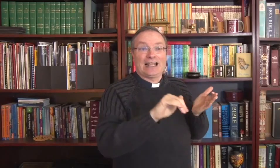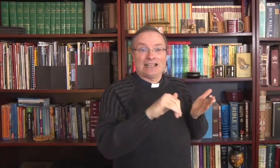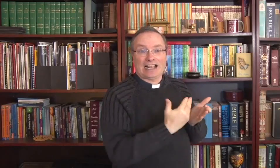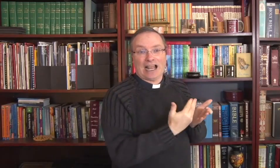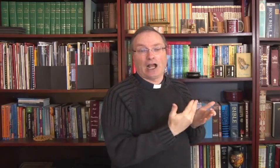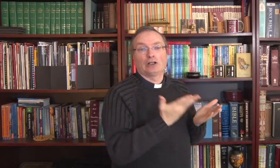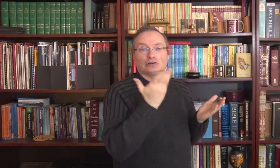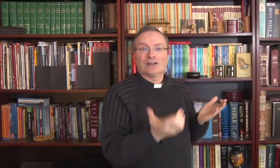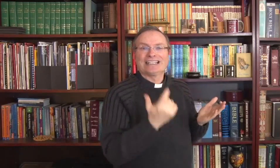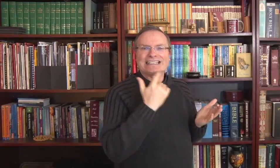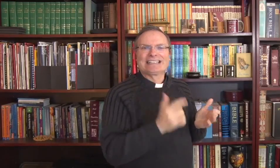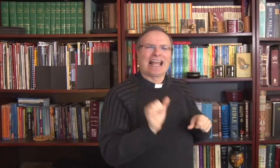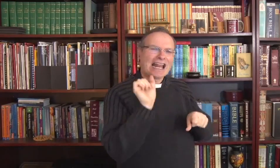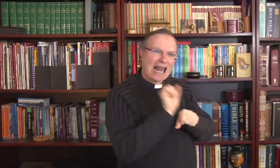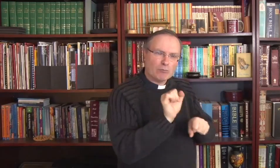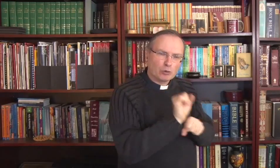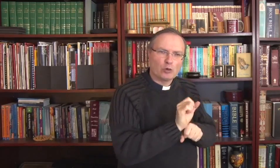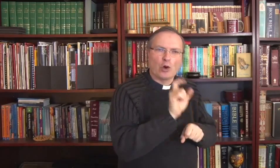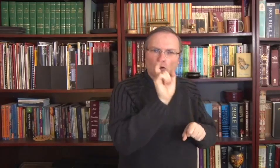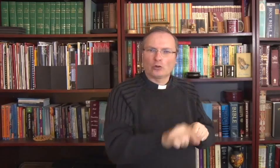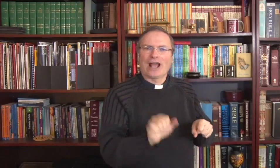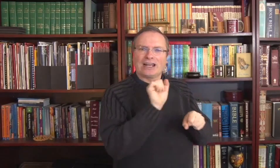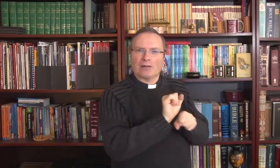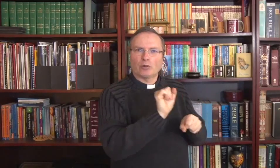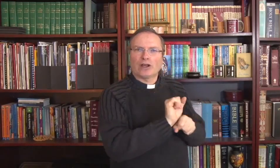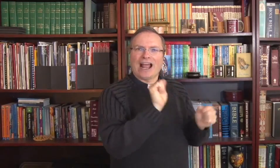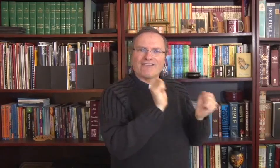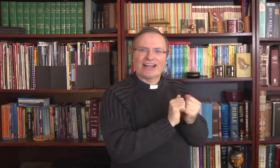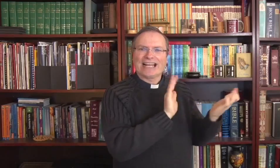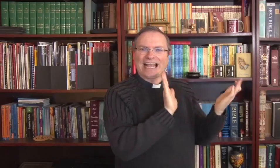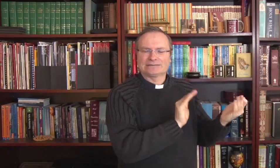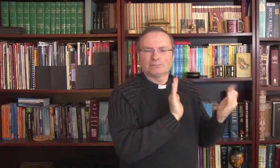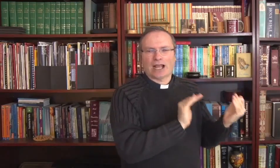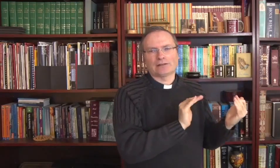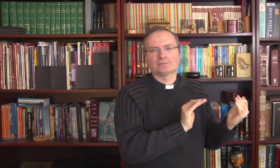car celui qui laboure doit labourer avec espérance,